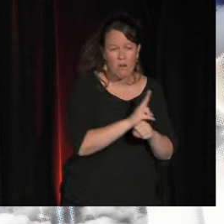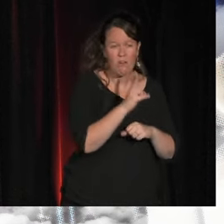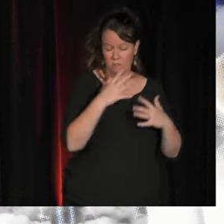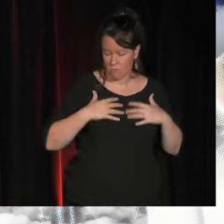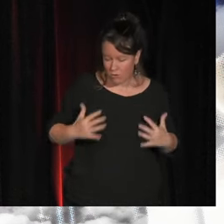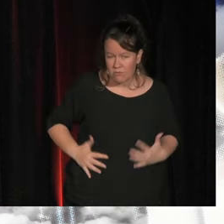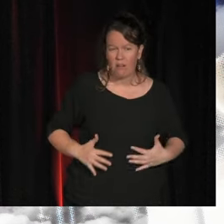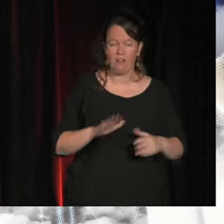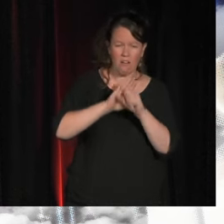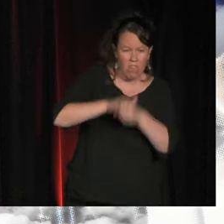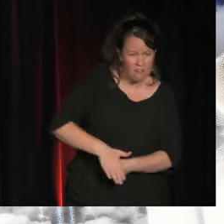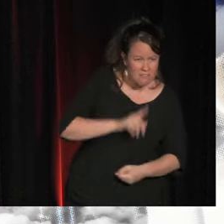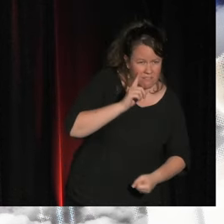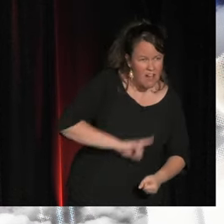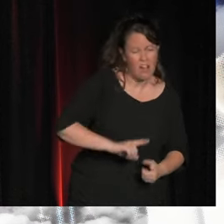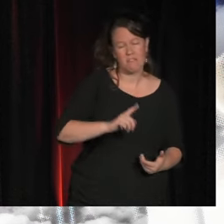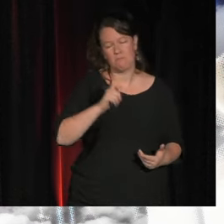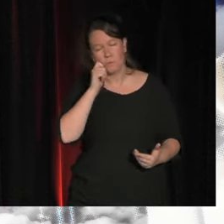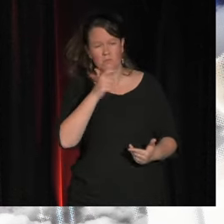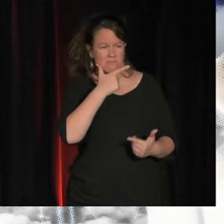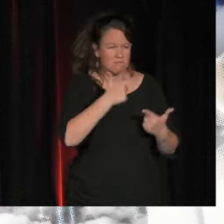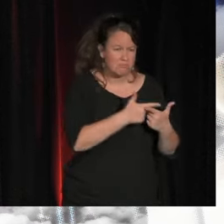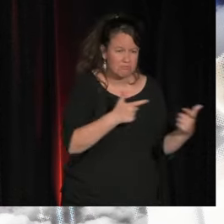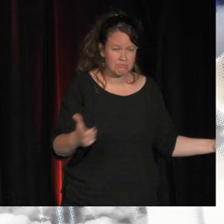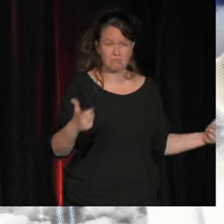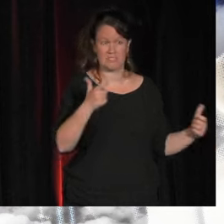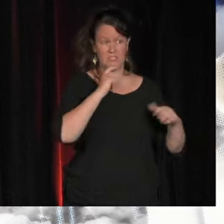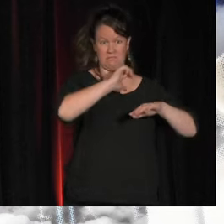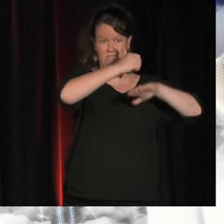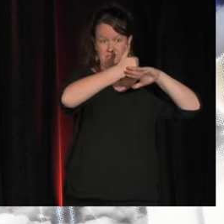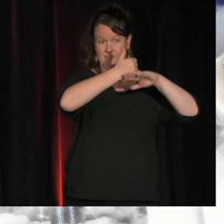ils ont perdu une quantité de leurs leads historiques. Ils ont perdu leur patron, J.